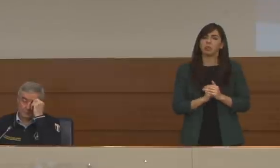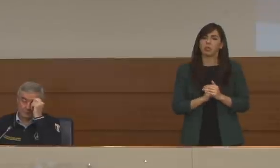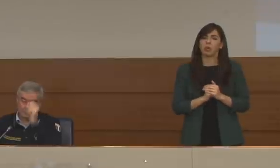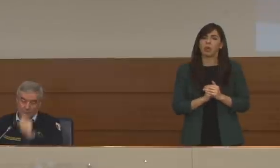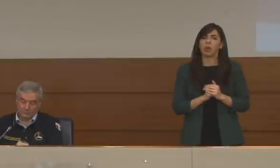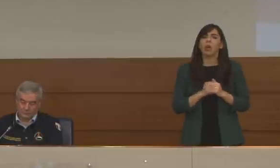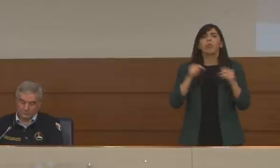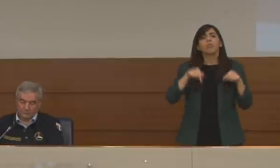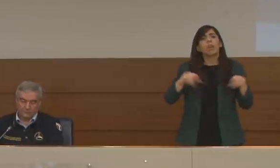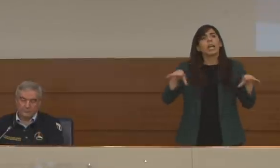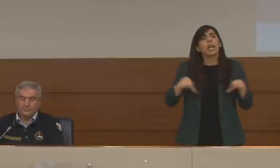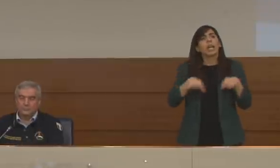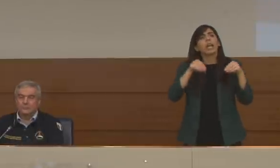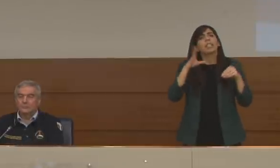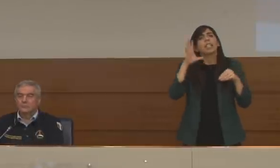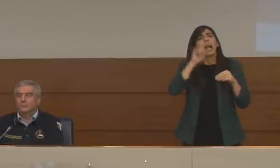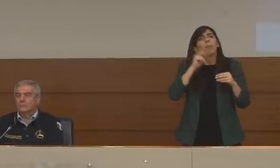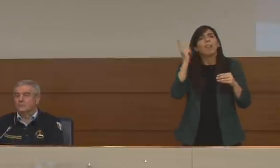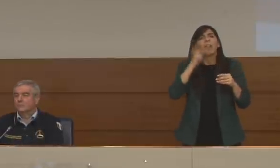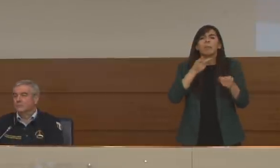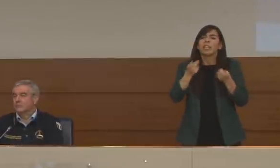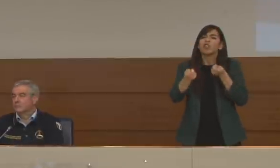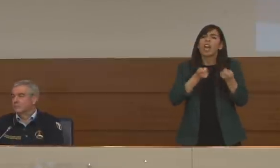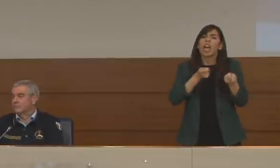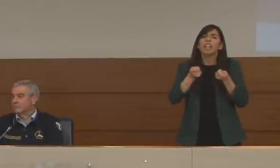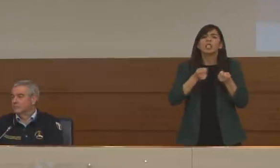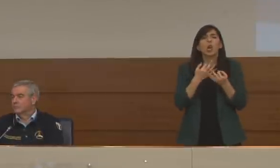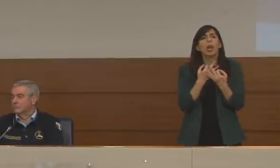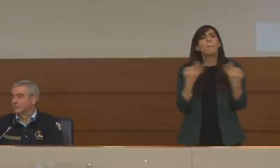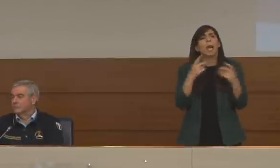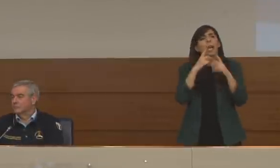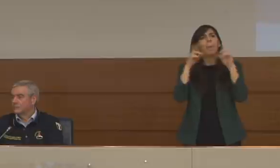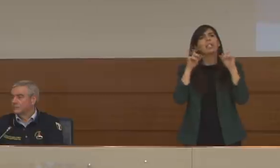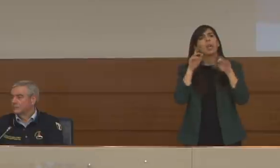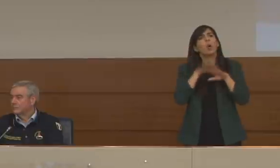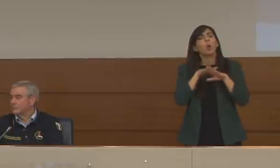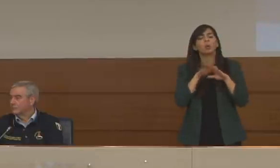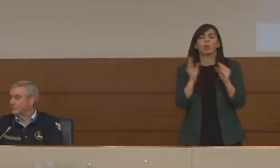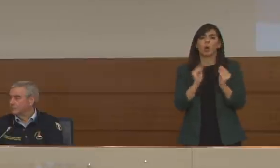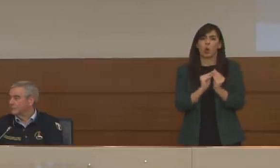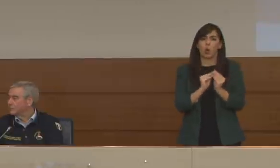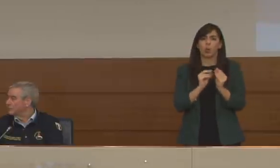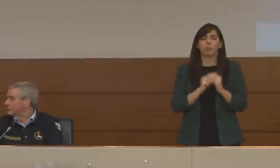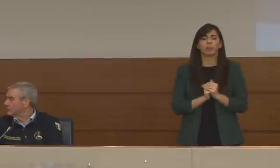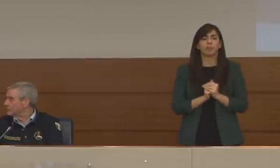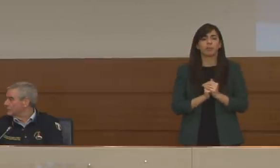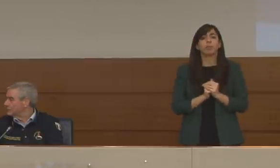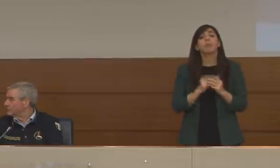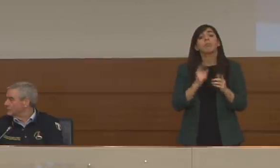e più razionale per l'utilizzo. Una cosa va ricordata, credo. Che l'utilizzo della